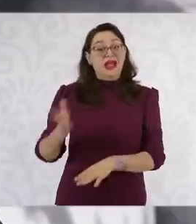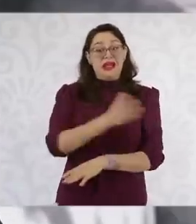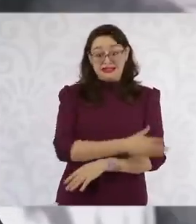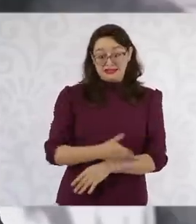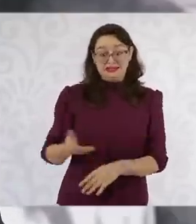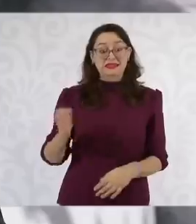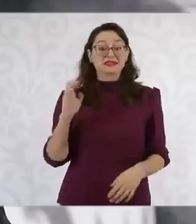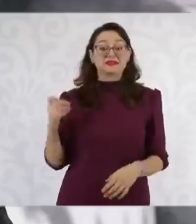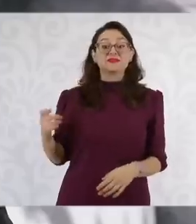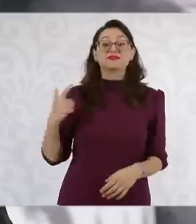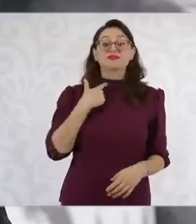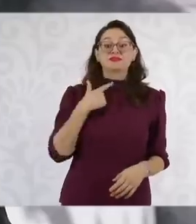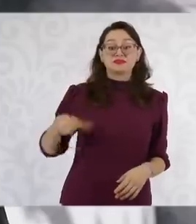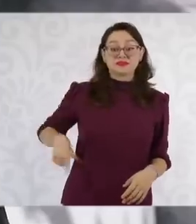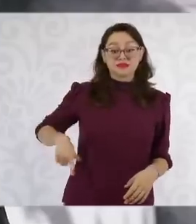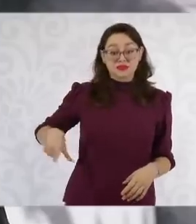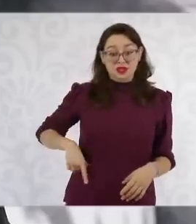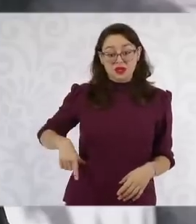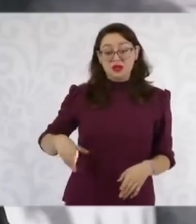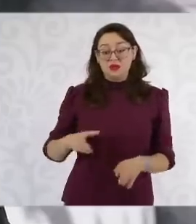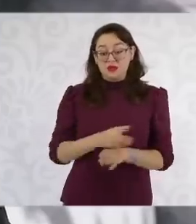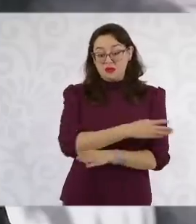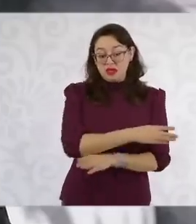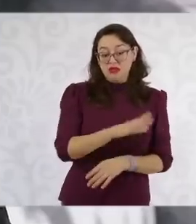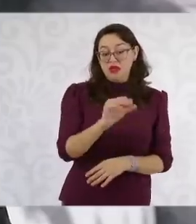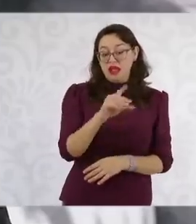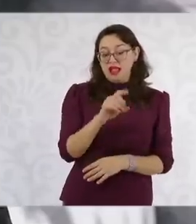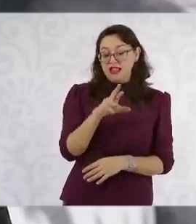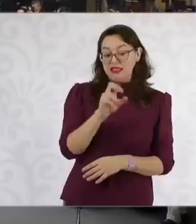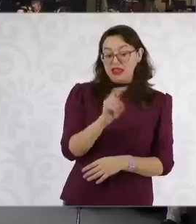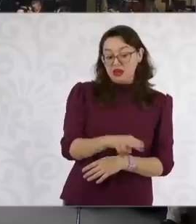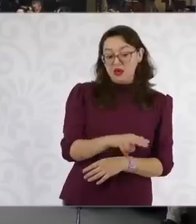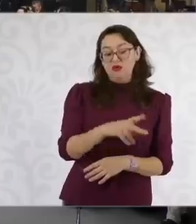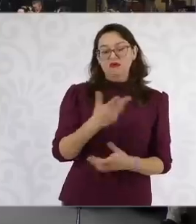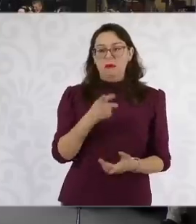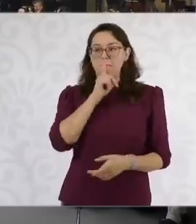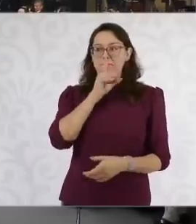mexicanas en ese momento como por las autoridades norteamericanas y en el caso del fiscal de